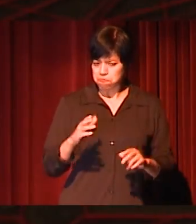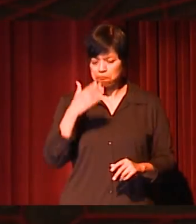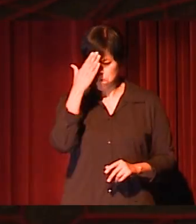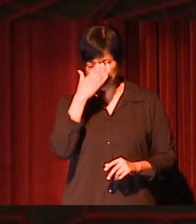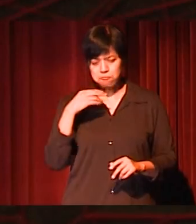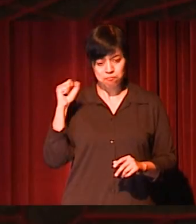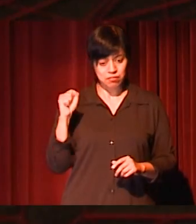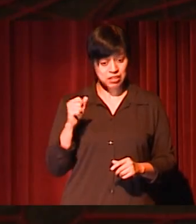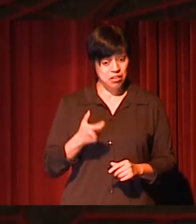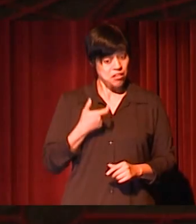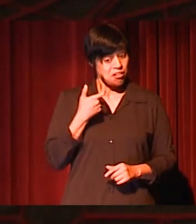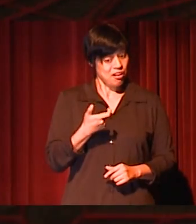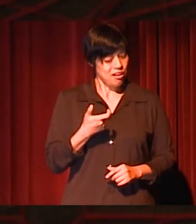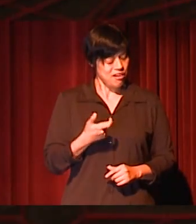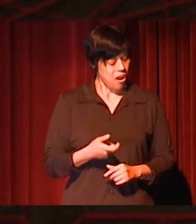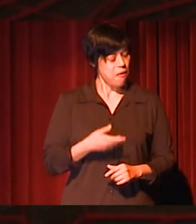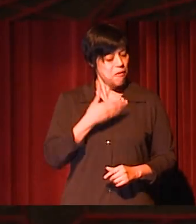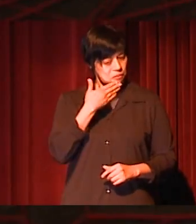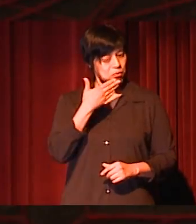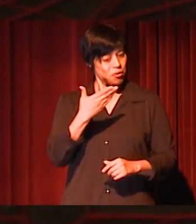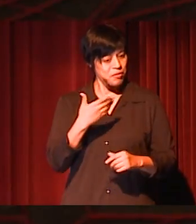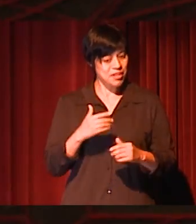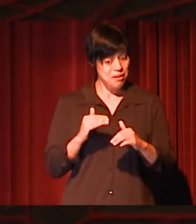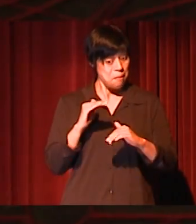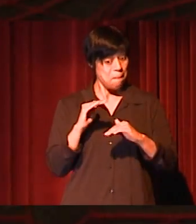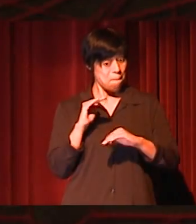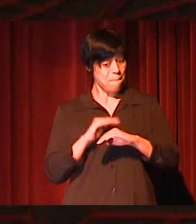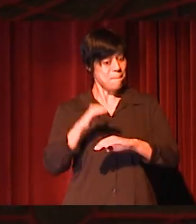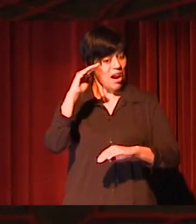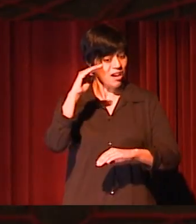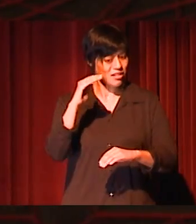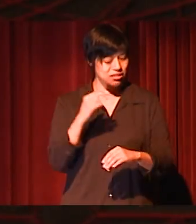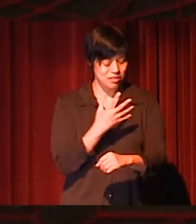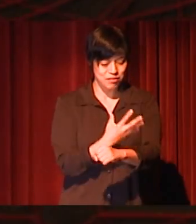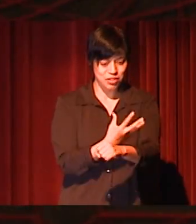ganaba un poco más del doble que mis compañeros de generación